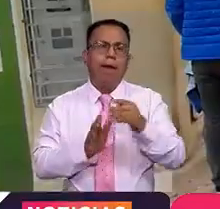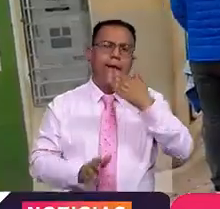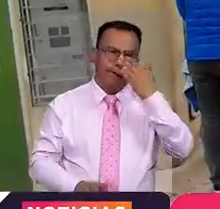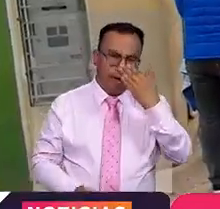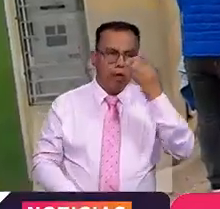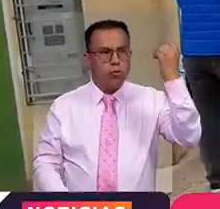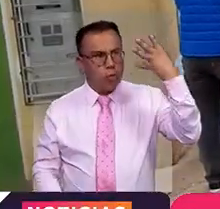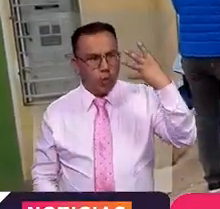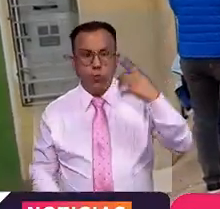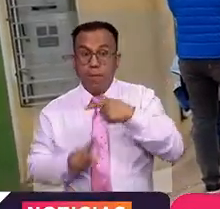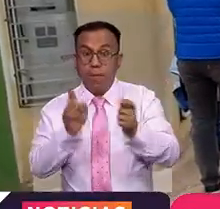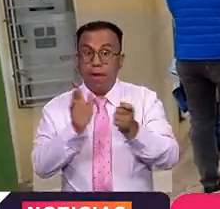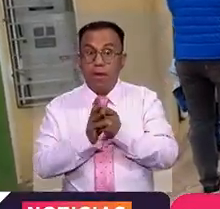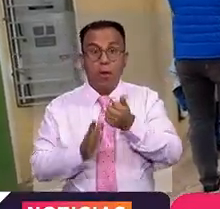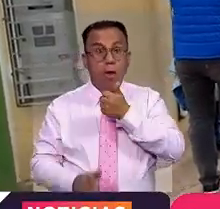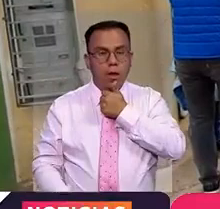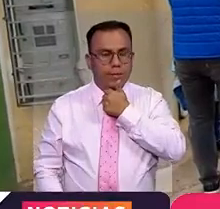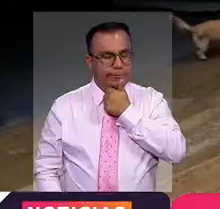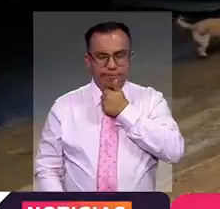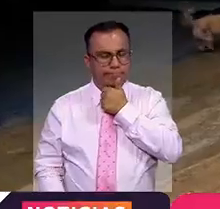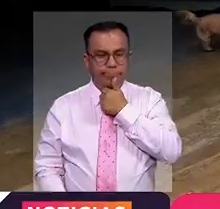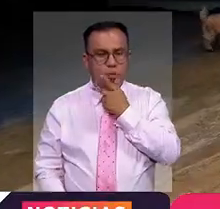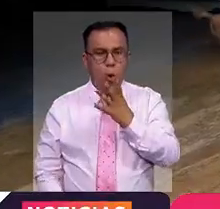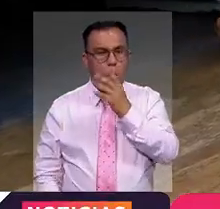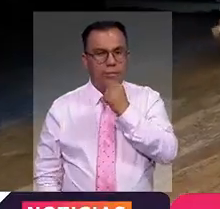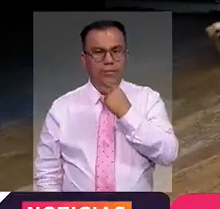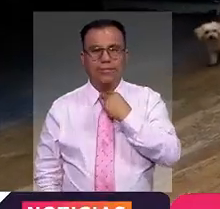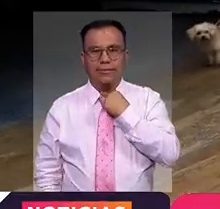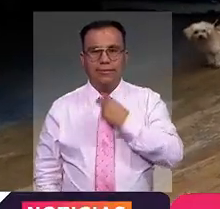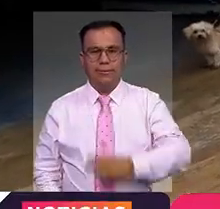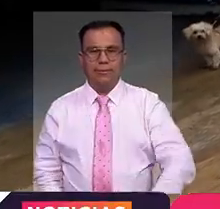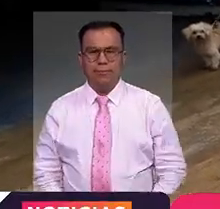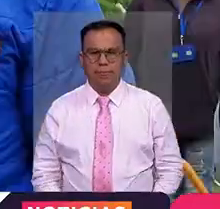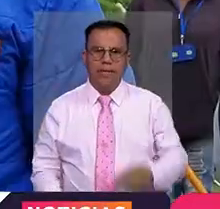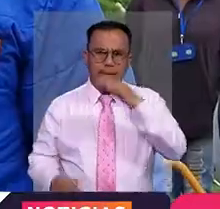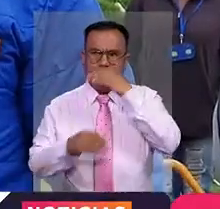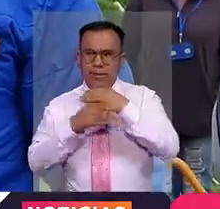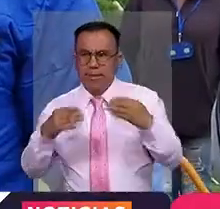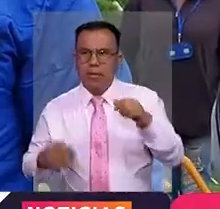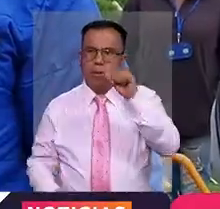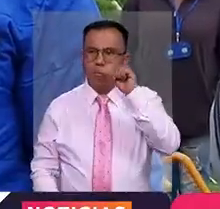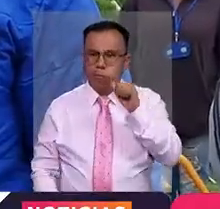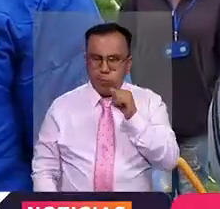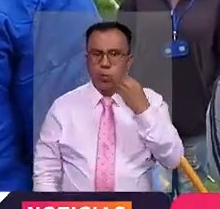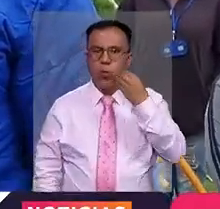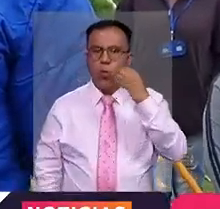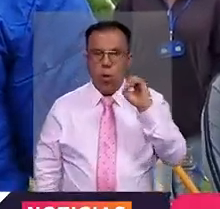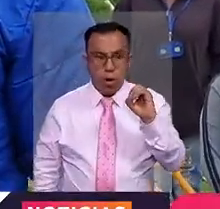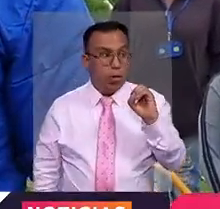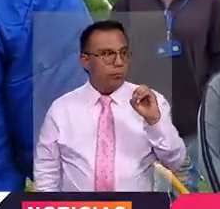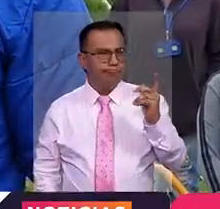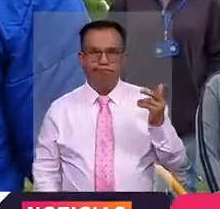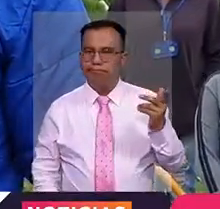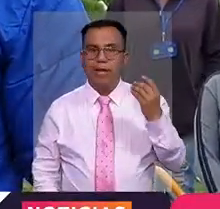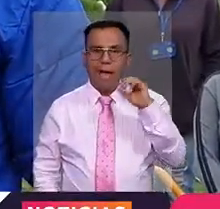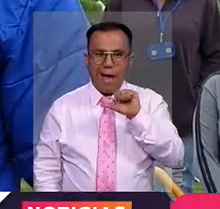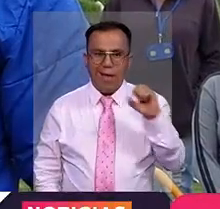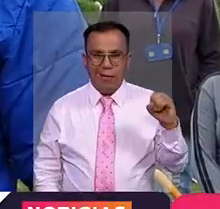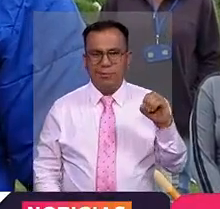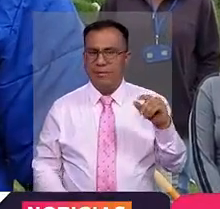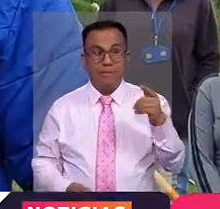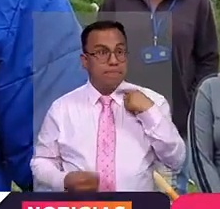VERBENA AL DEL SUR ES UNO DE LOS